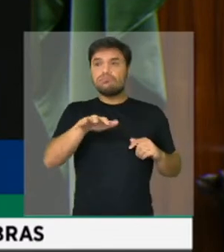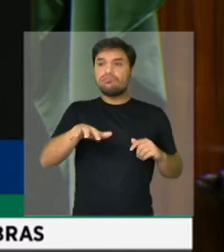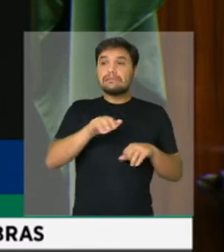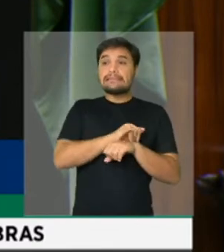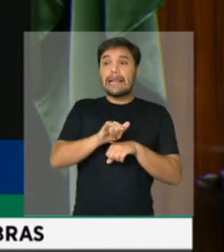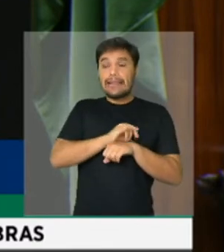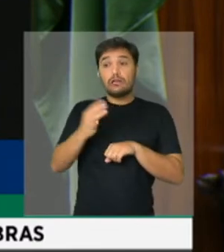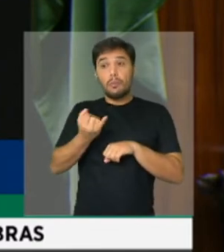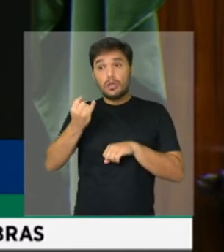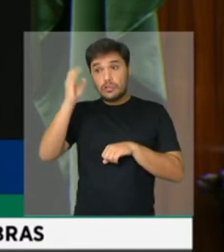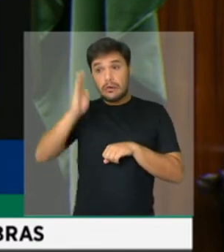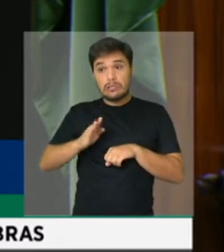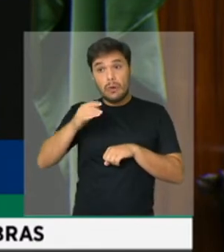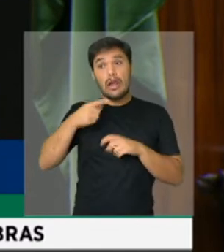PRESIDENTE JAIR BOLSONARO... CANDIDATO. CONTRA A